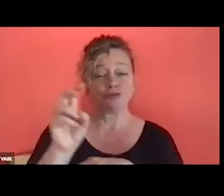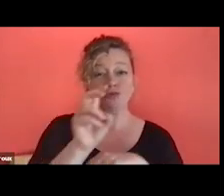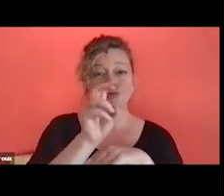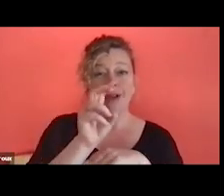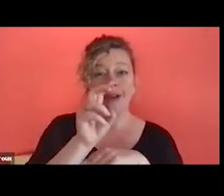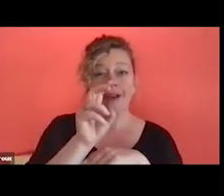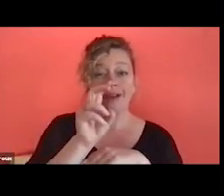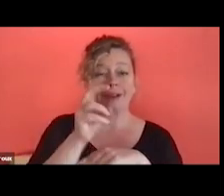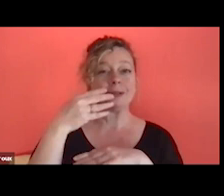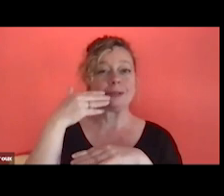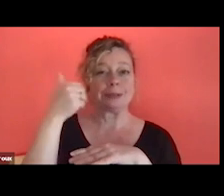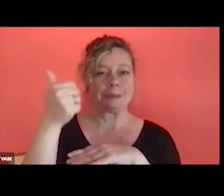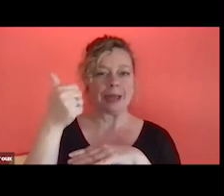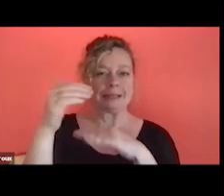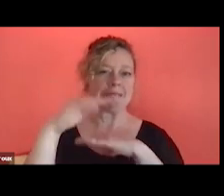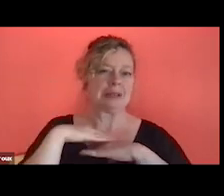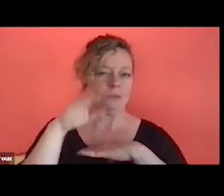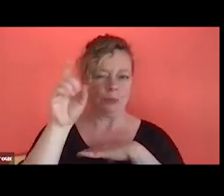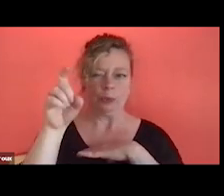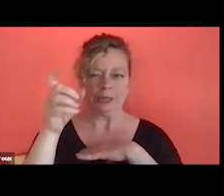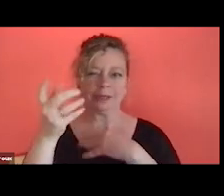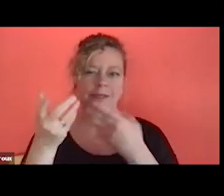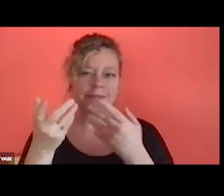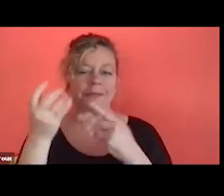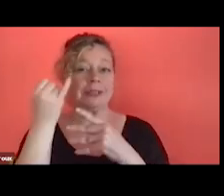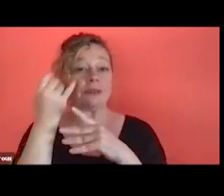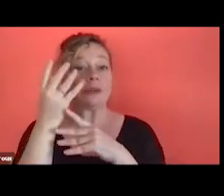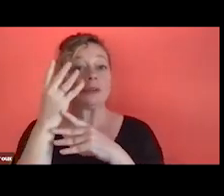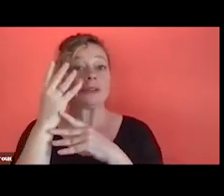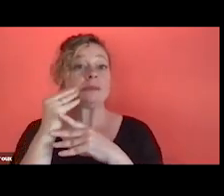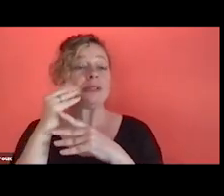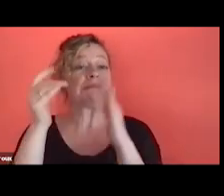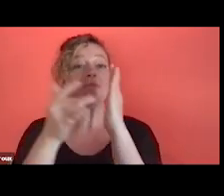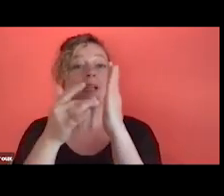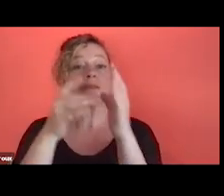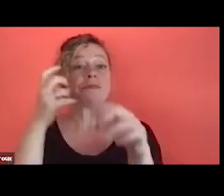para satisfacer mejor sus necesidades. Si tienen alguna dificultad técnica,